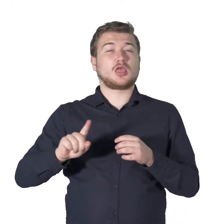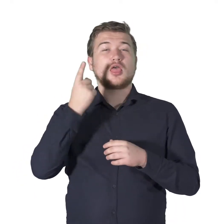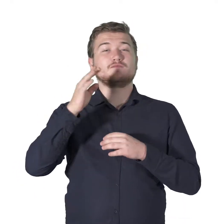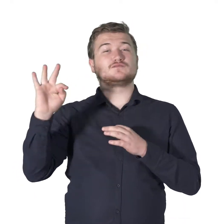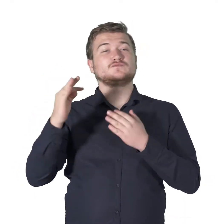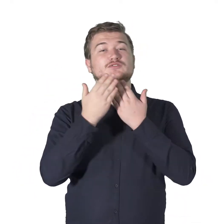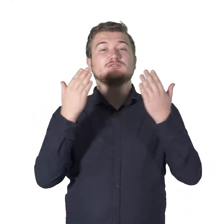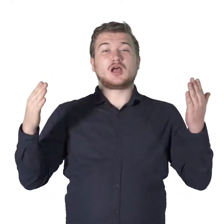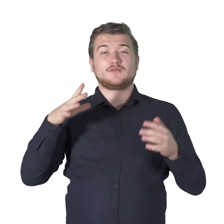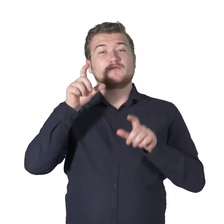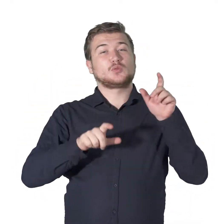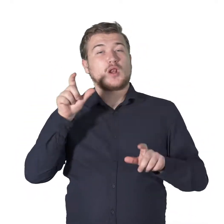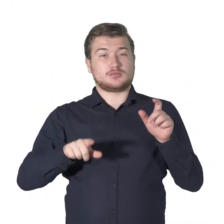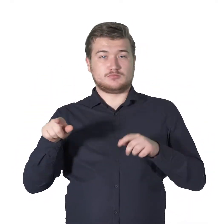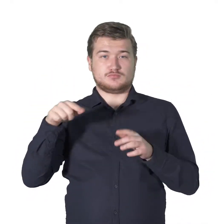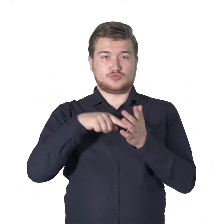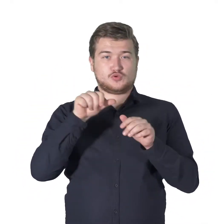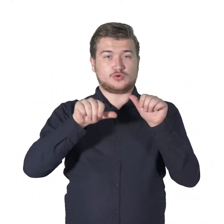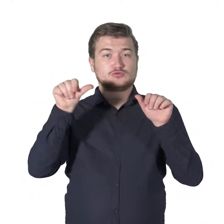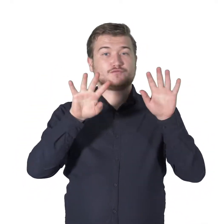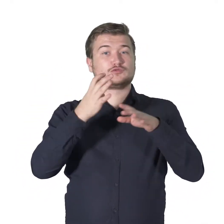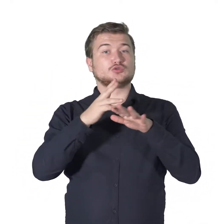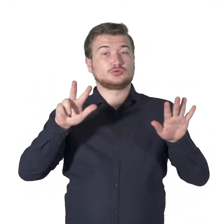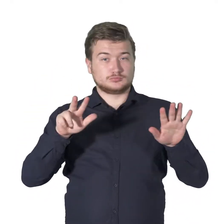Zadebiutował w 1948 roku indywidualną wystawą fotograficzną,